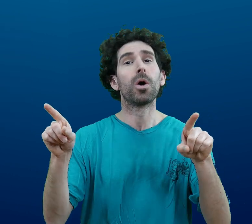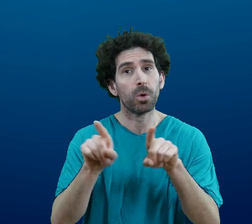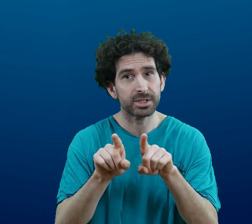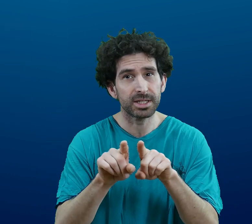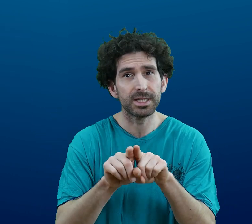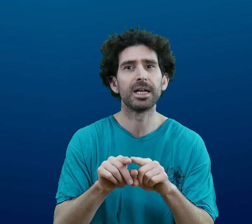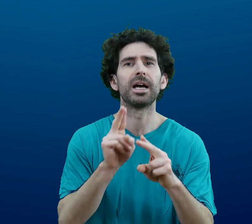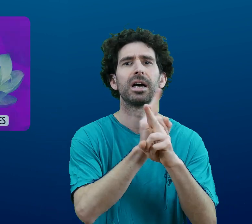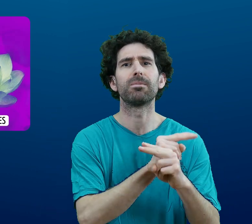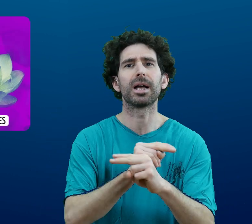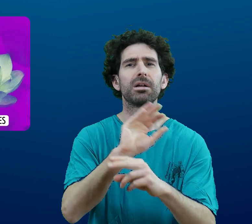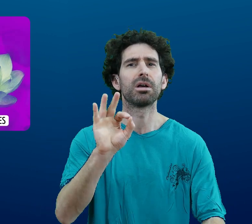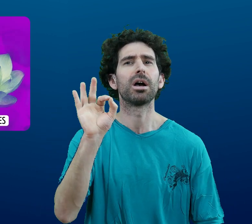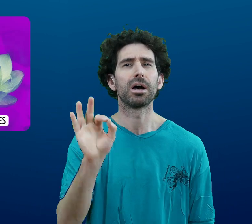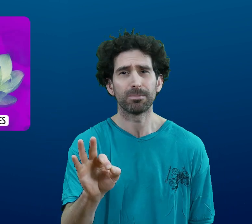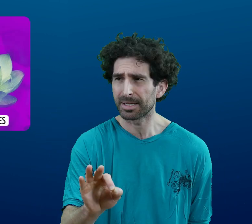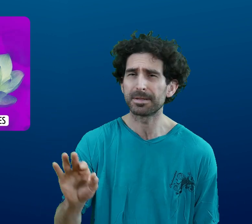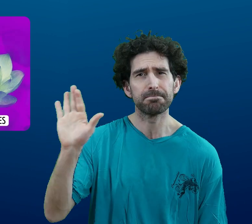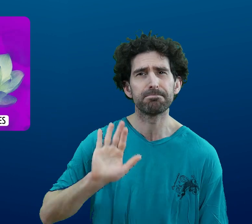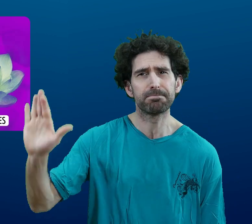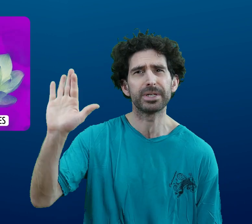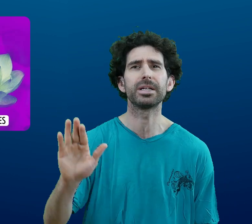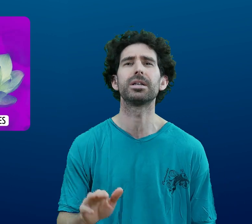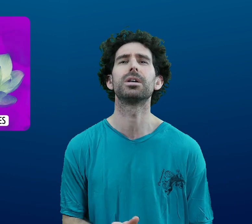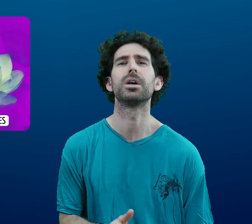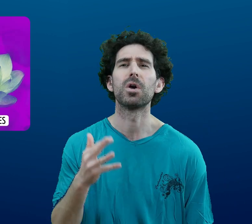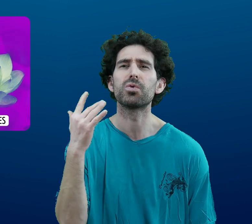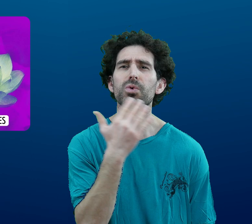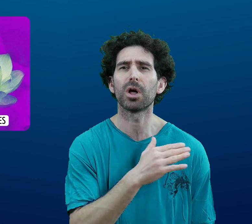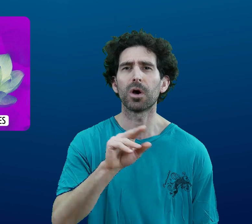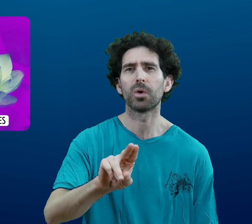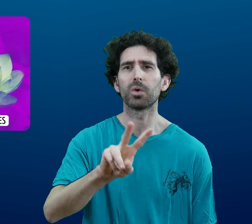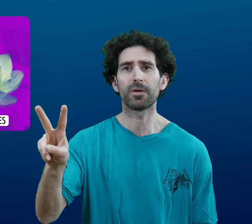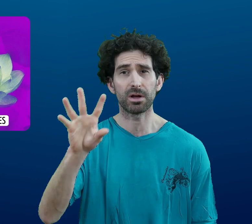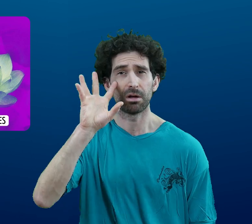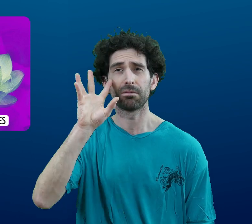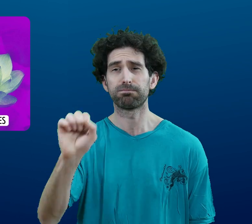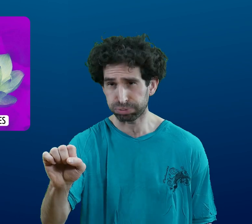Aussi, l'abeille aperçoit les ultraviolets.